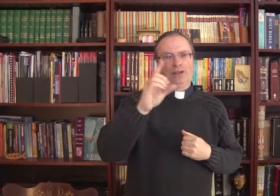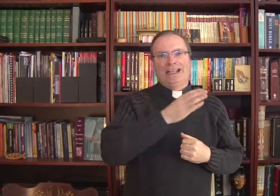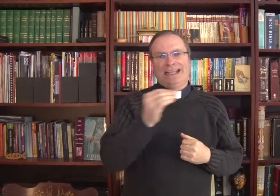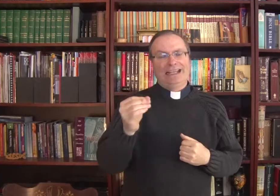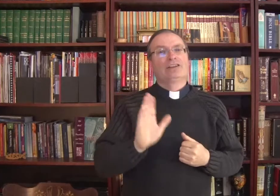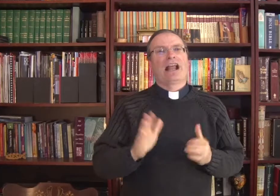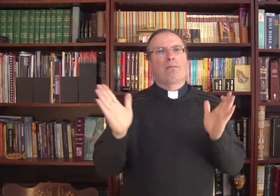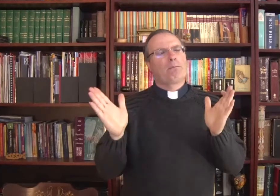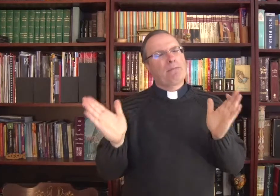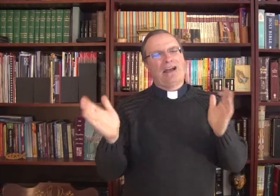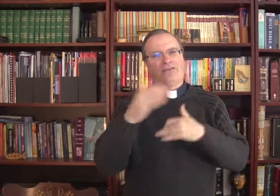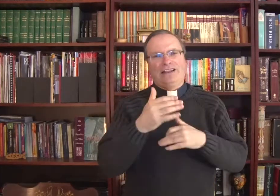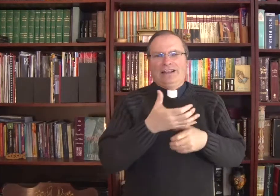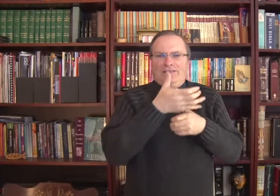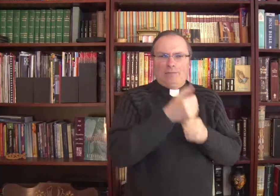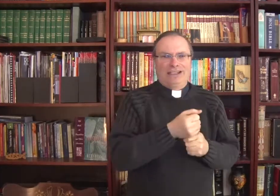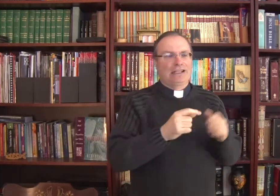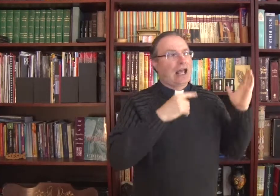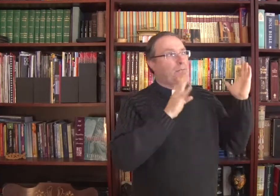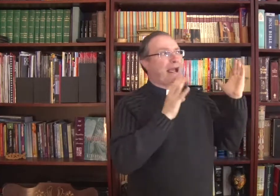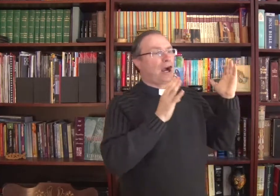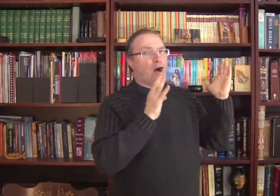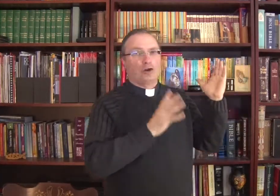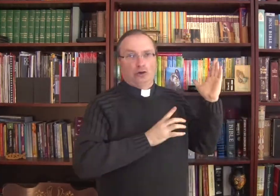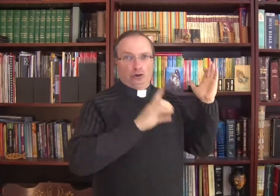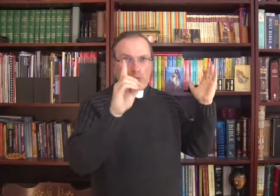et de la parfaite fiabilité de la Parole de Dieu, qu'il disait: